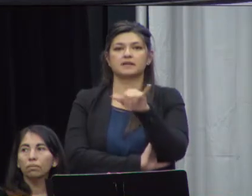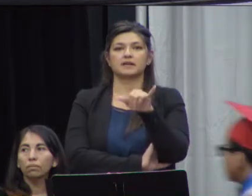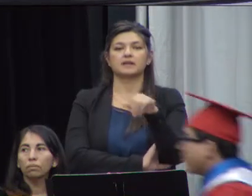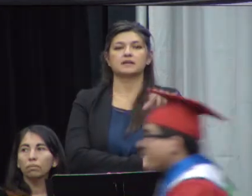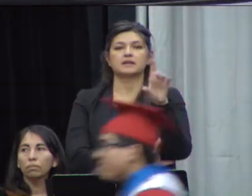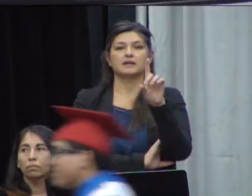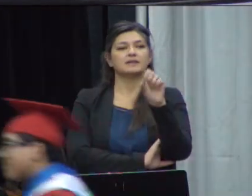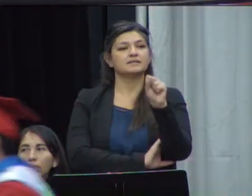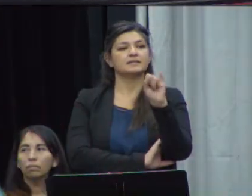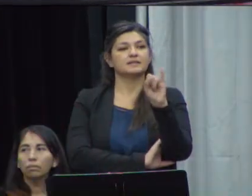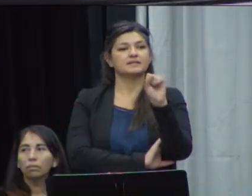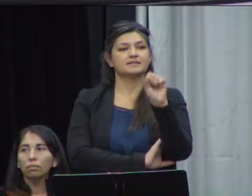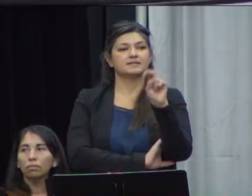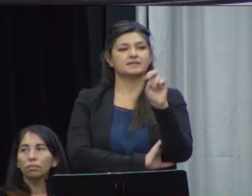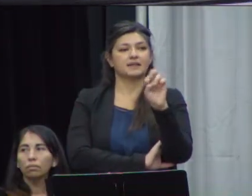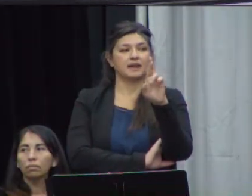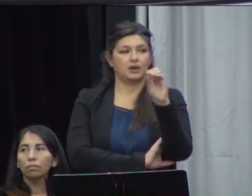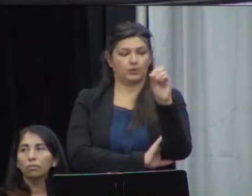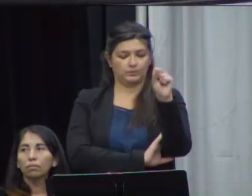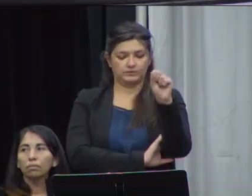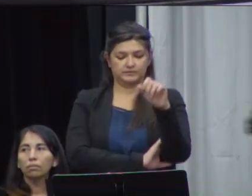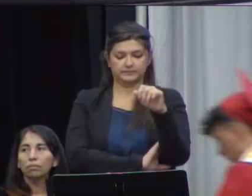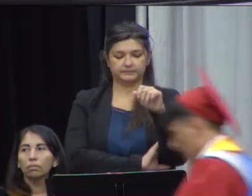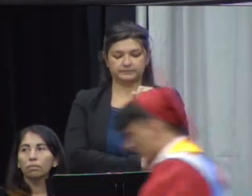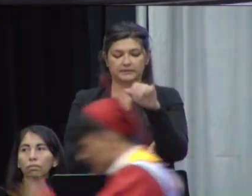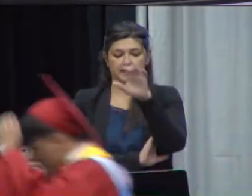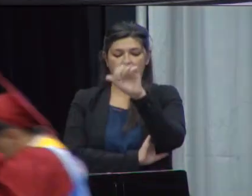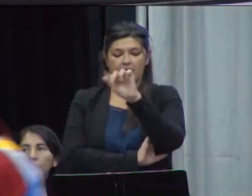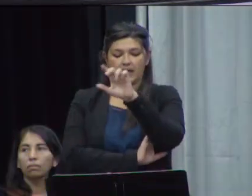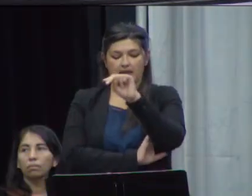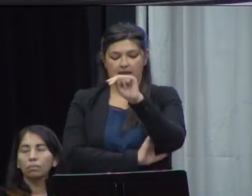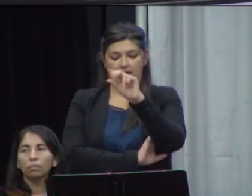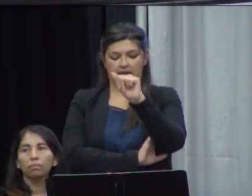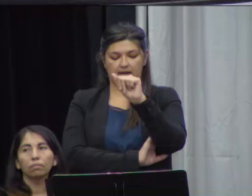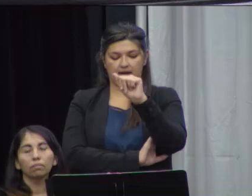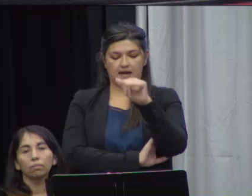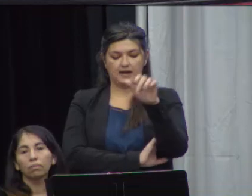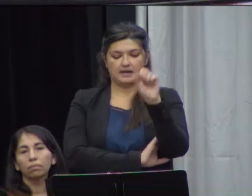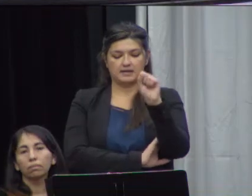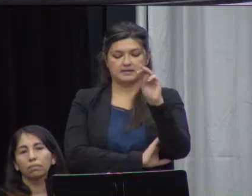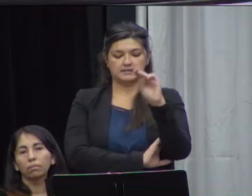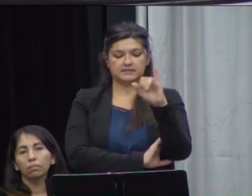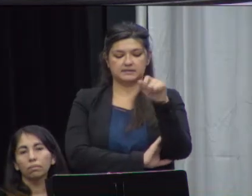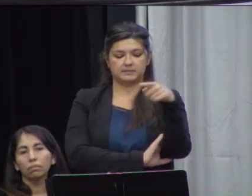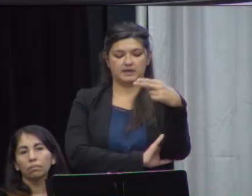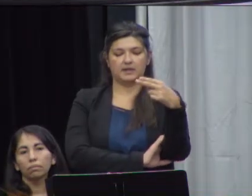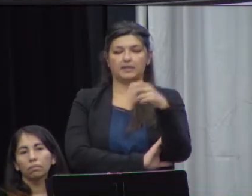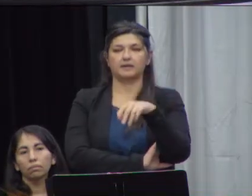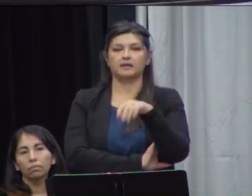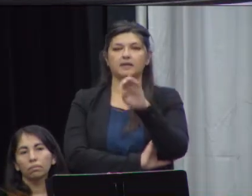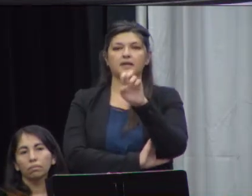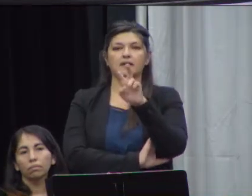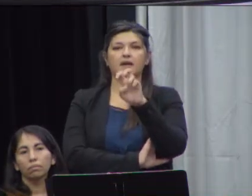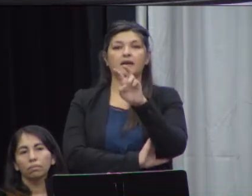(audience applauds) Anna Smith. (audience applauds) Evelyn Smith.